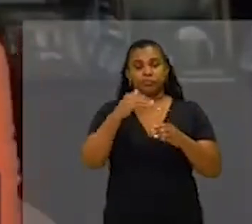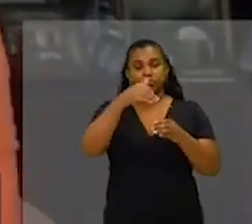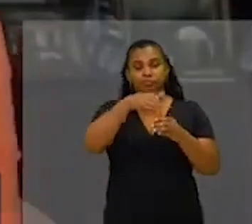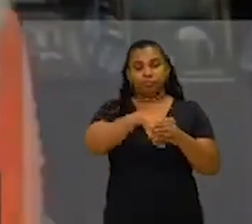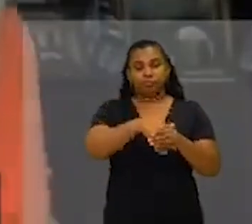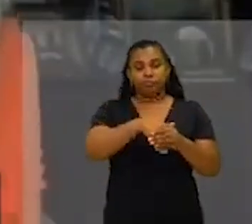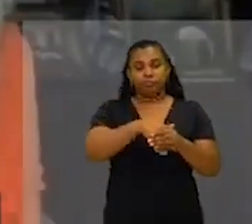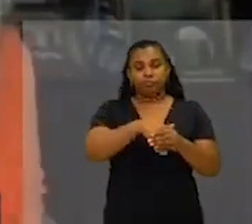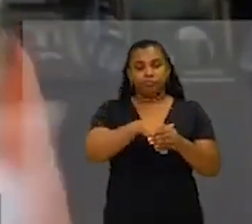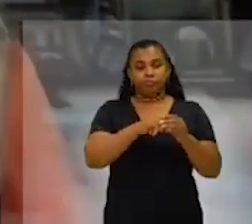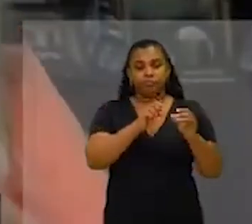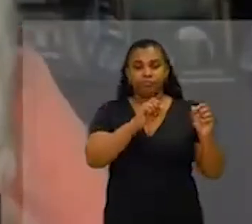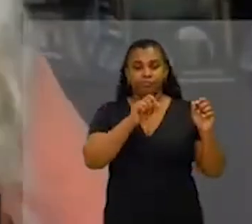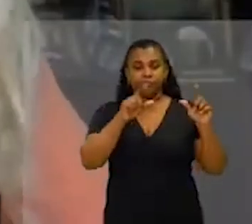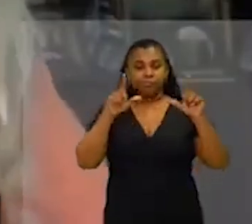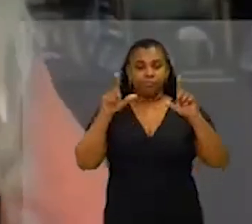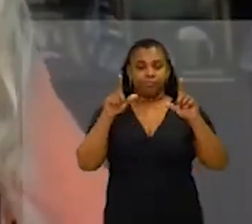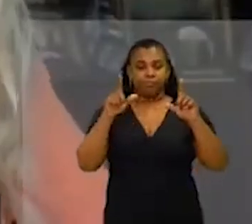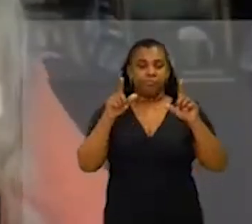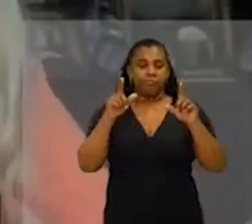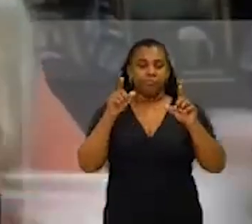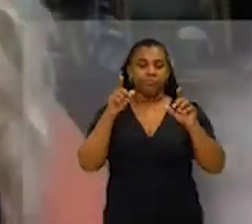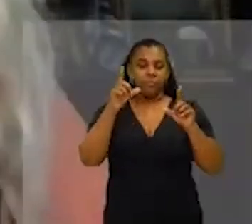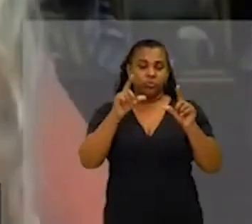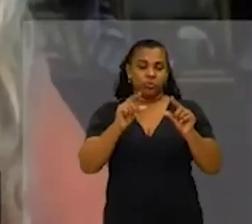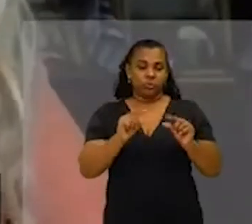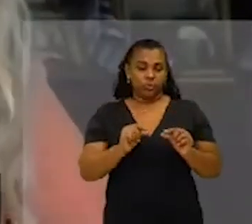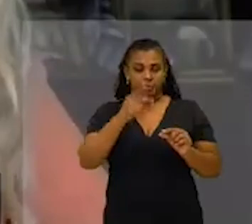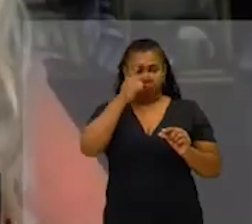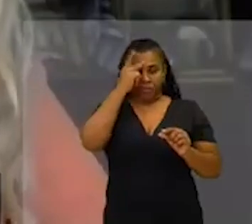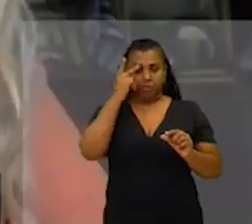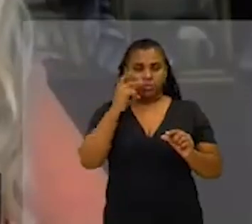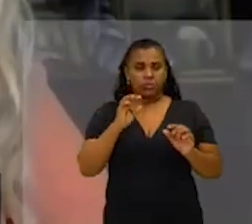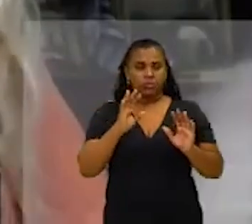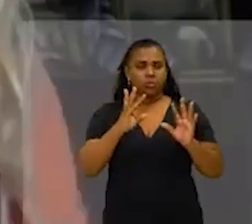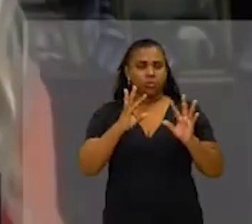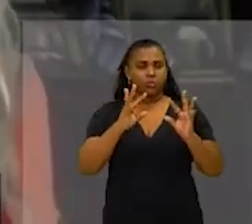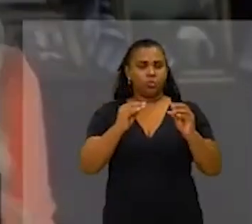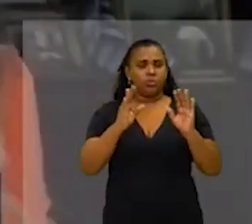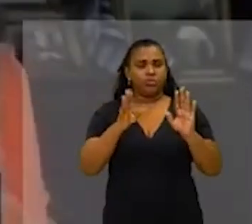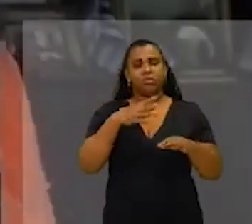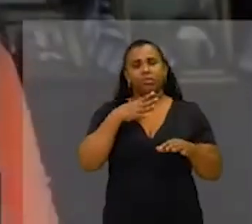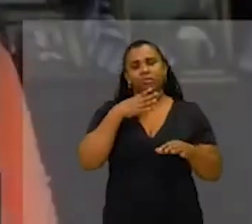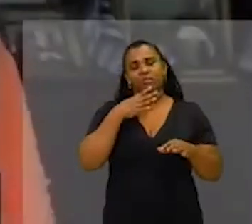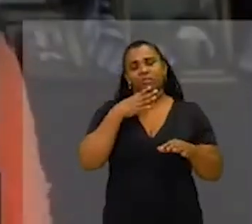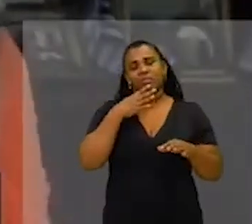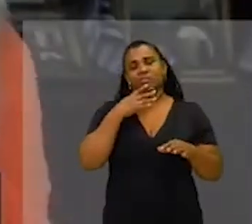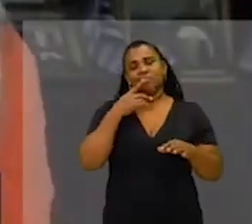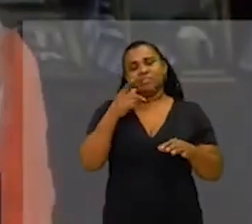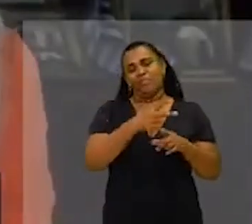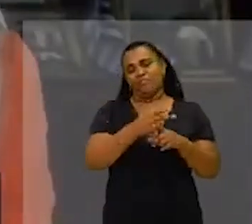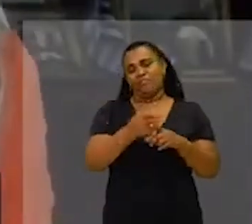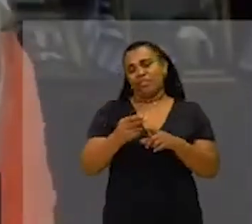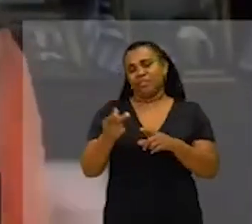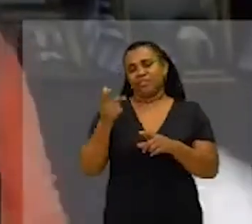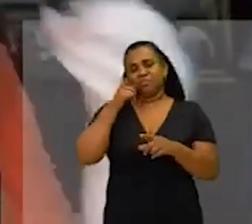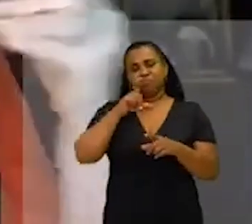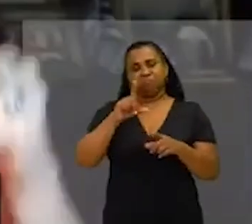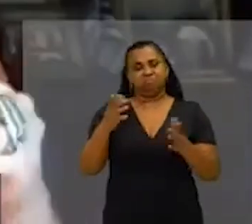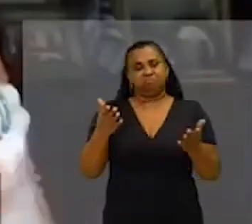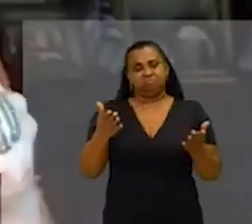players obviamente que os mais conhecidos serão beneficiados frente às novas candidaturas e aqui